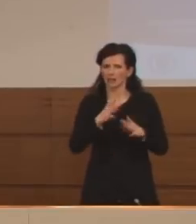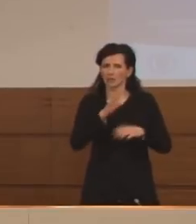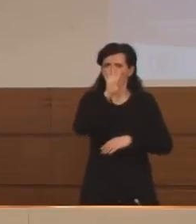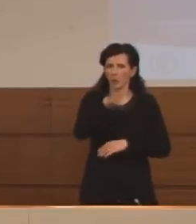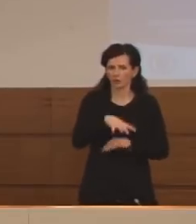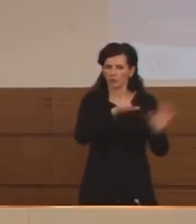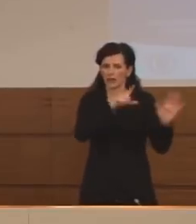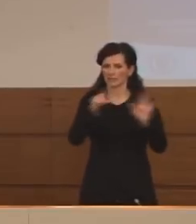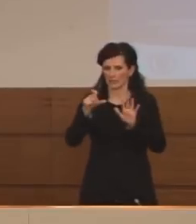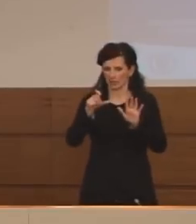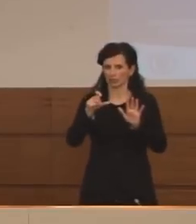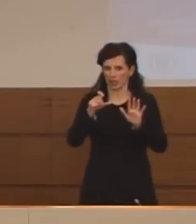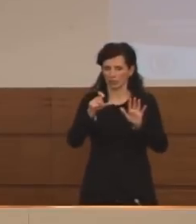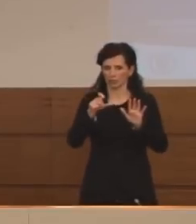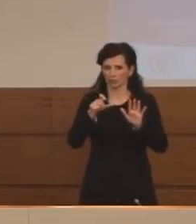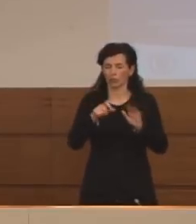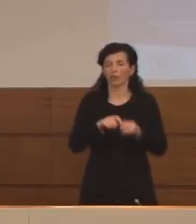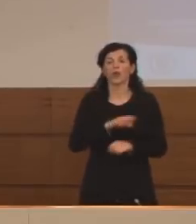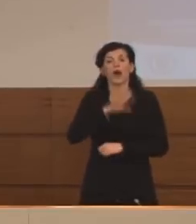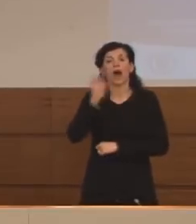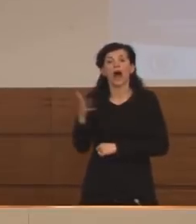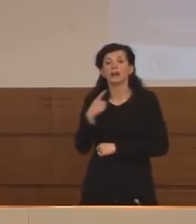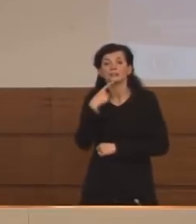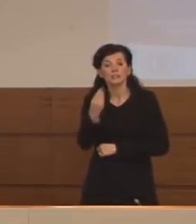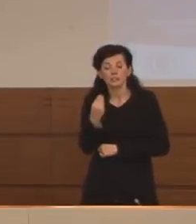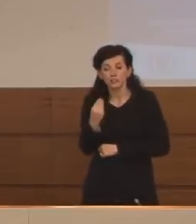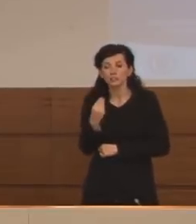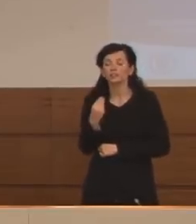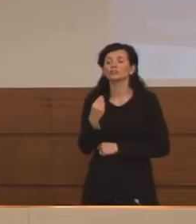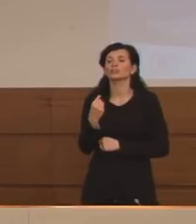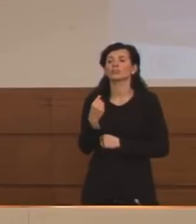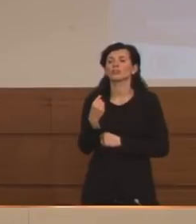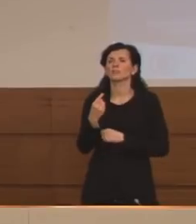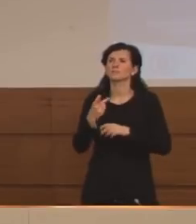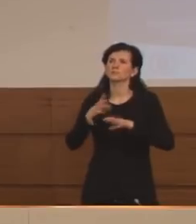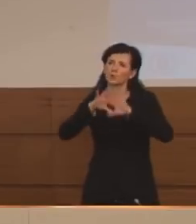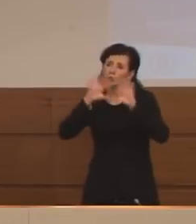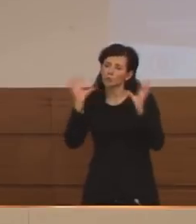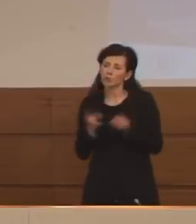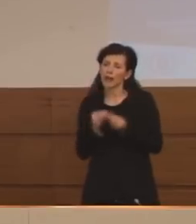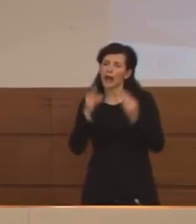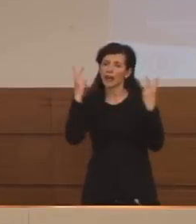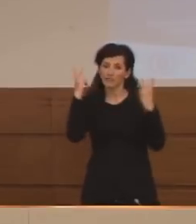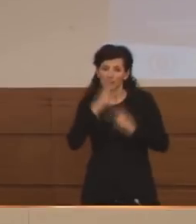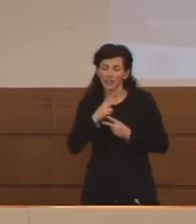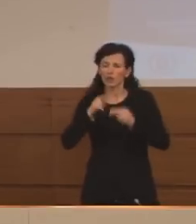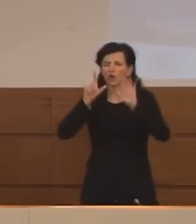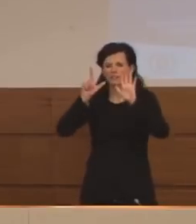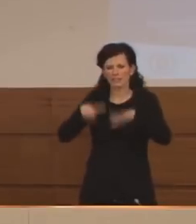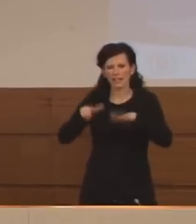E altri stimano che in totale, considerando anche le case per anziani, arriviamo a un totale appunto di 7.000.